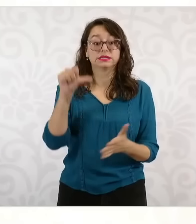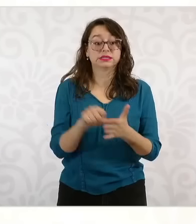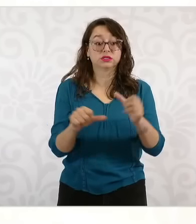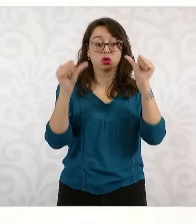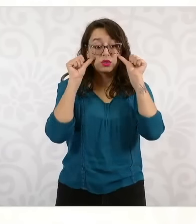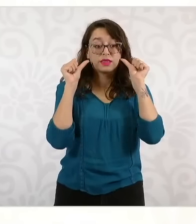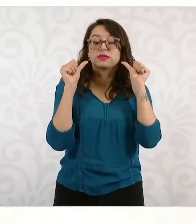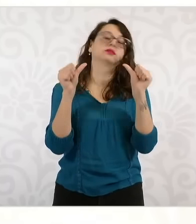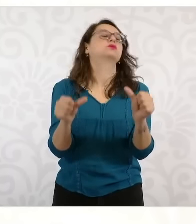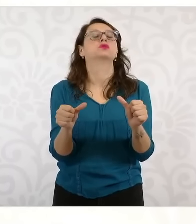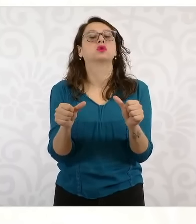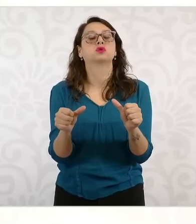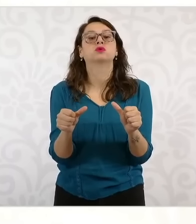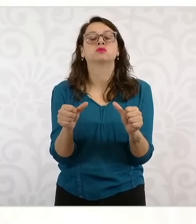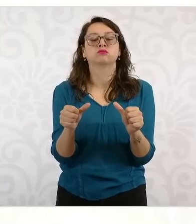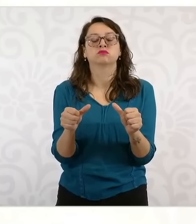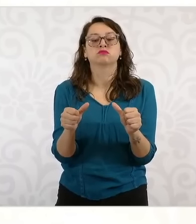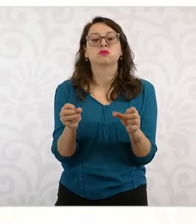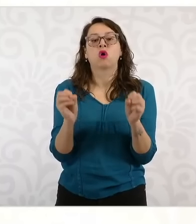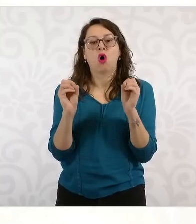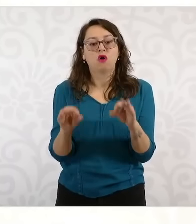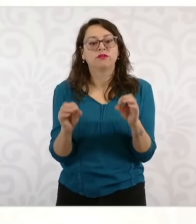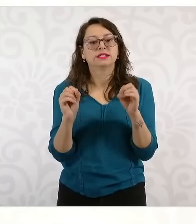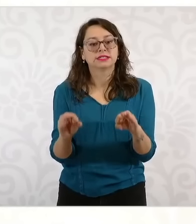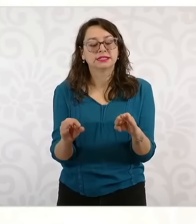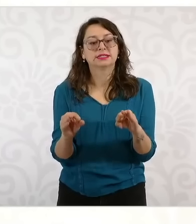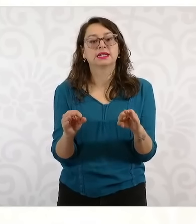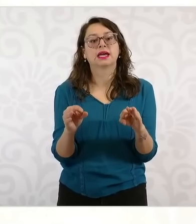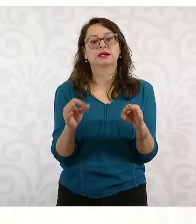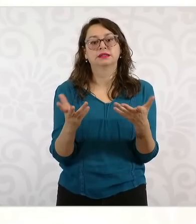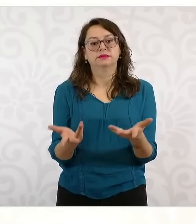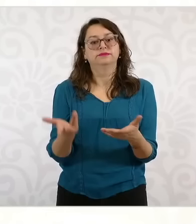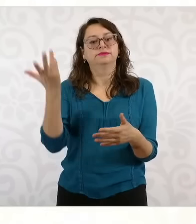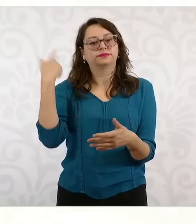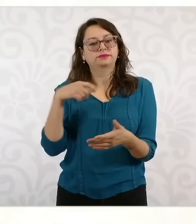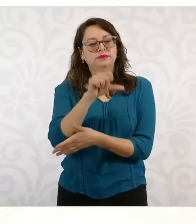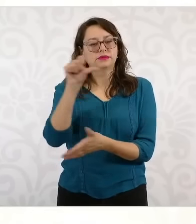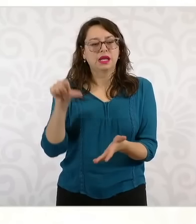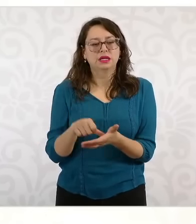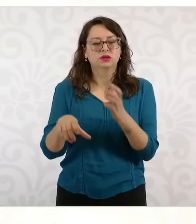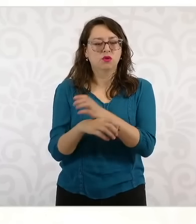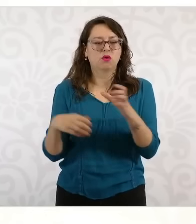el país. Habilitamos algunas oficinas que teníamos como centros de acopio, encontramos como centros